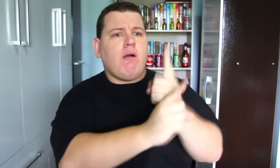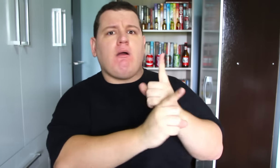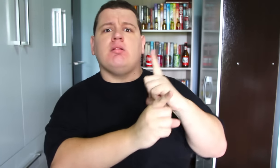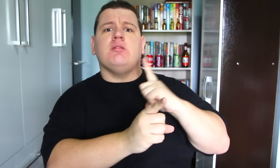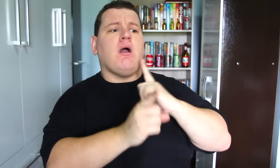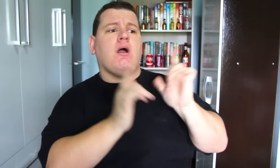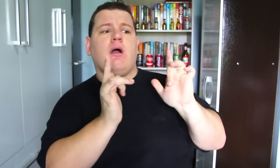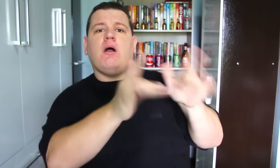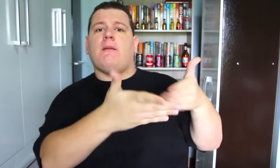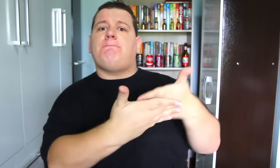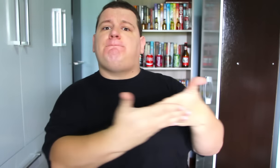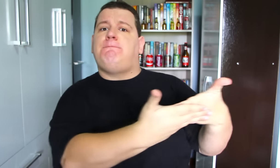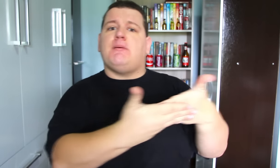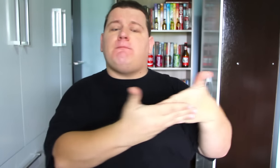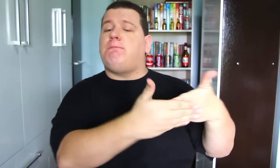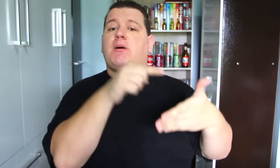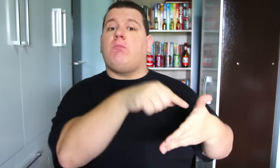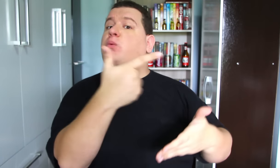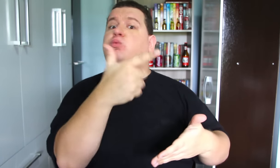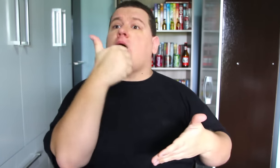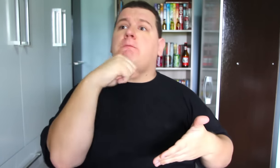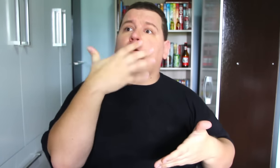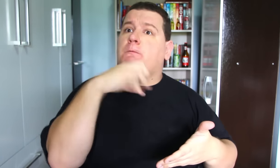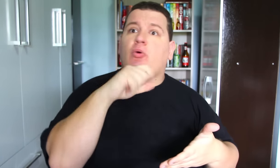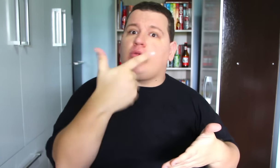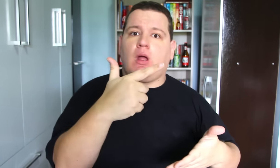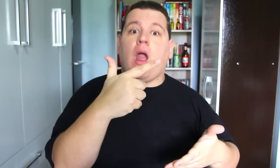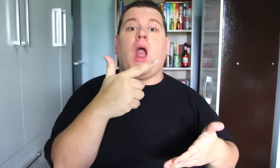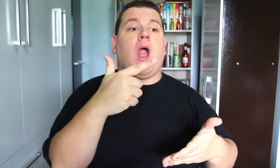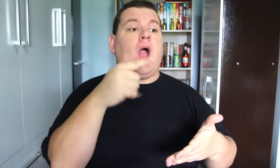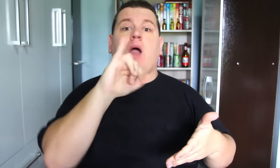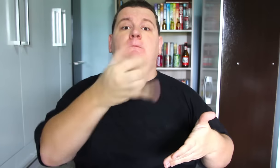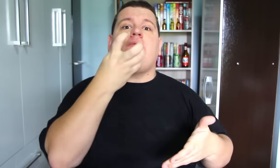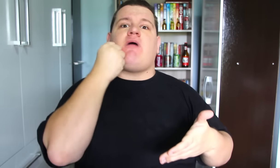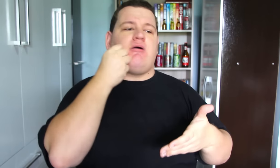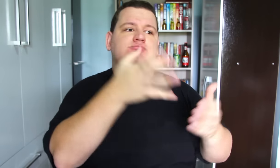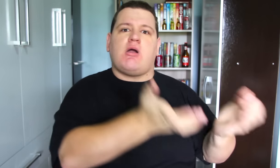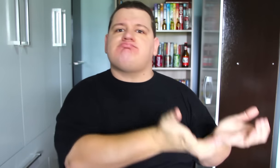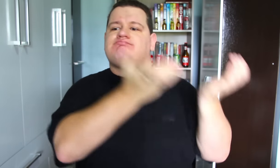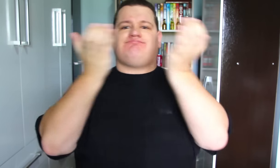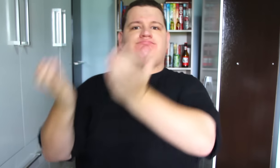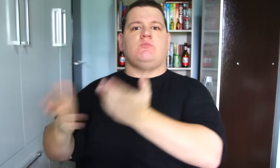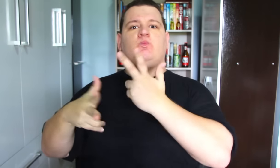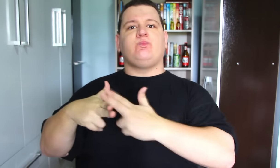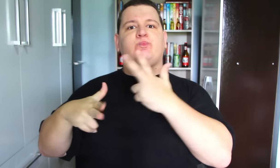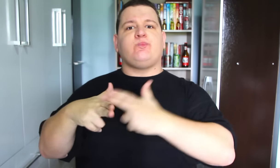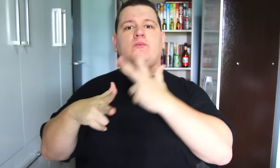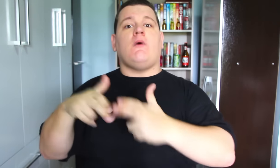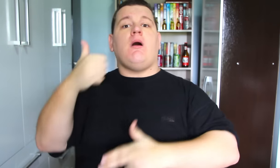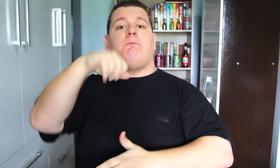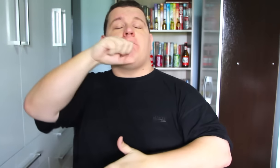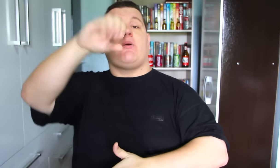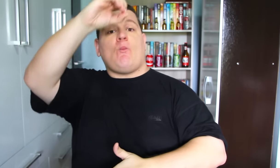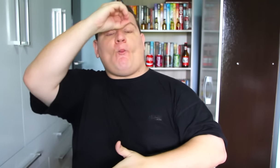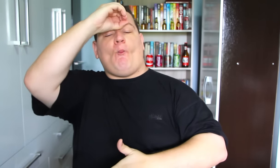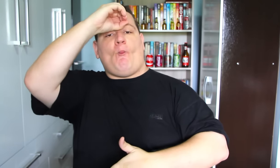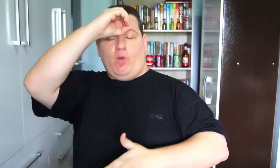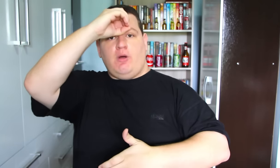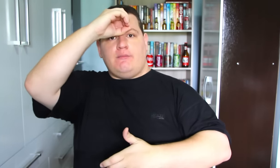o marido substitui o filho por um órfão e sua mulher não tinha conhecimento.